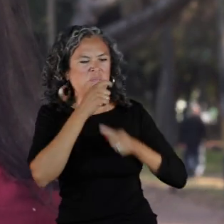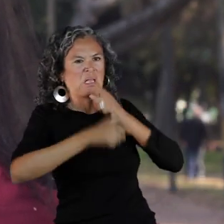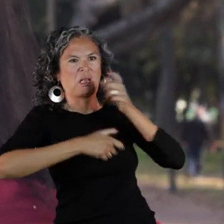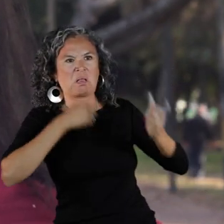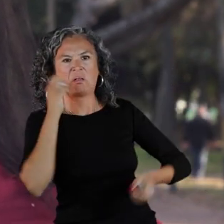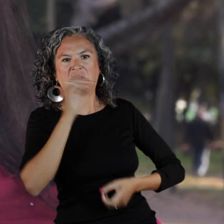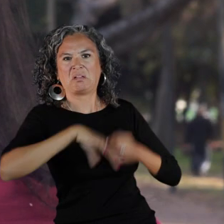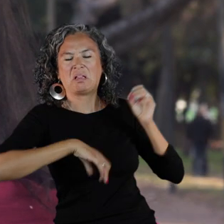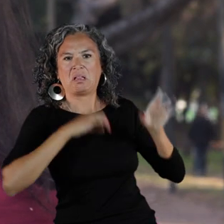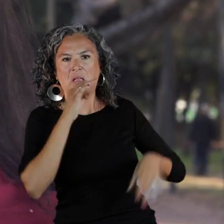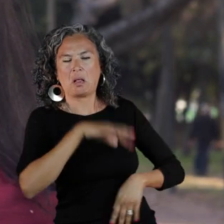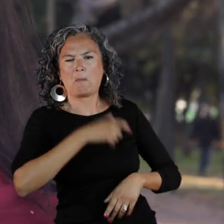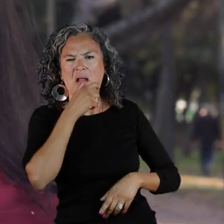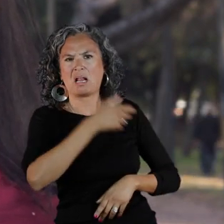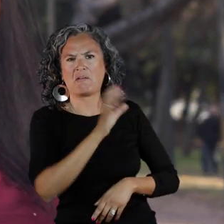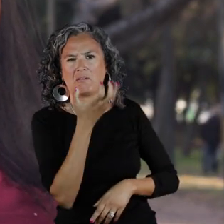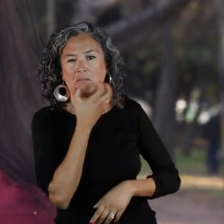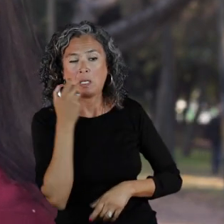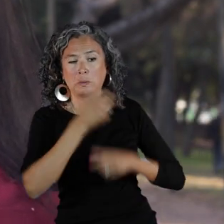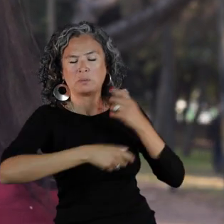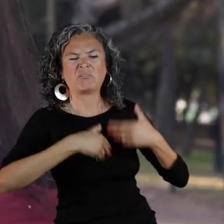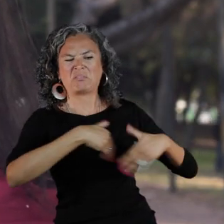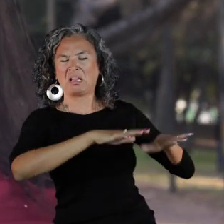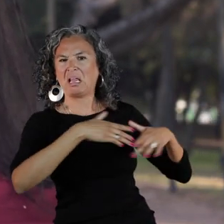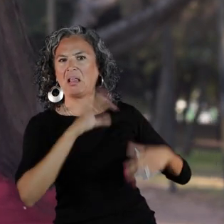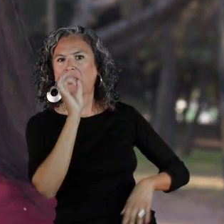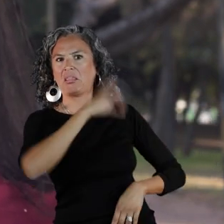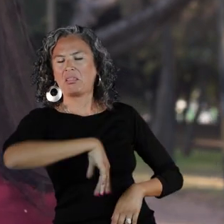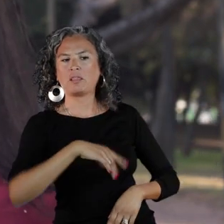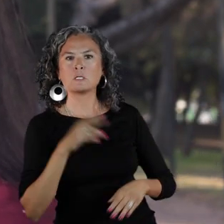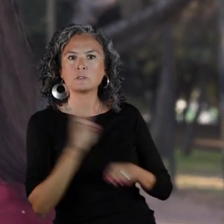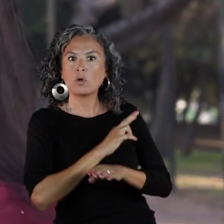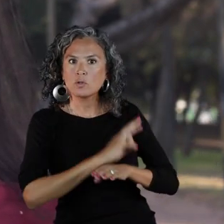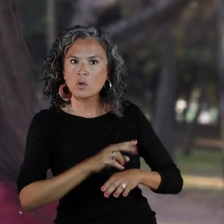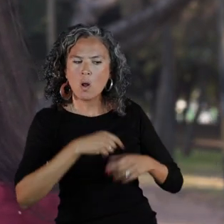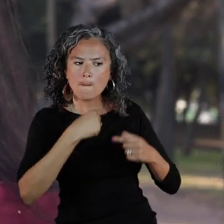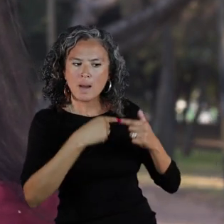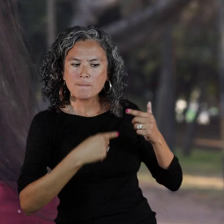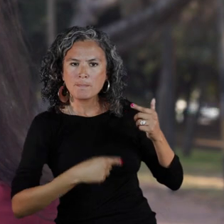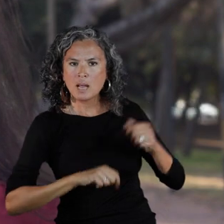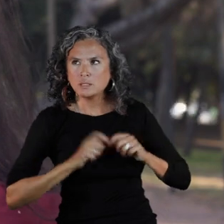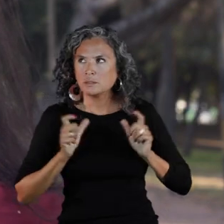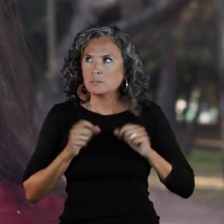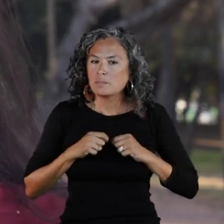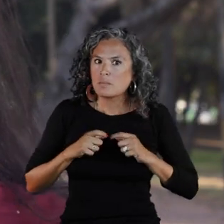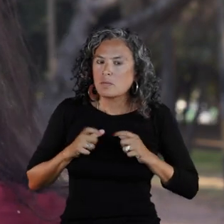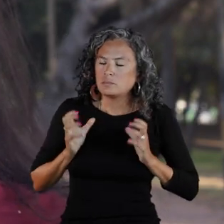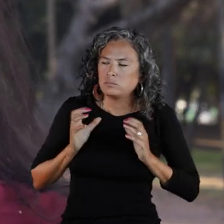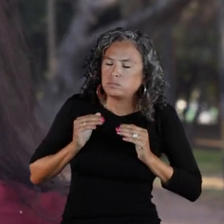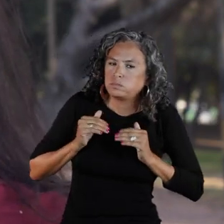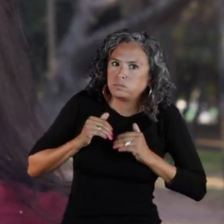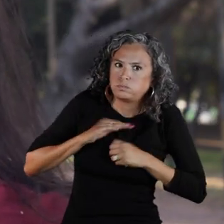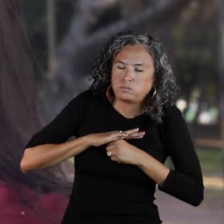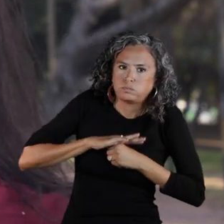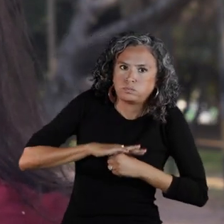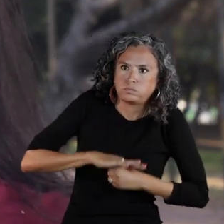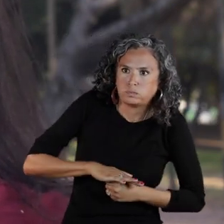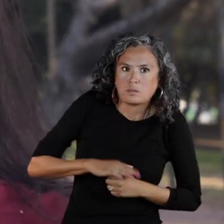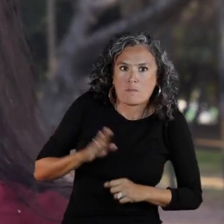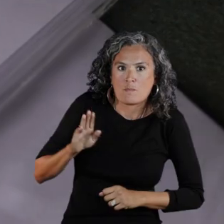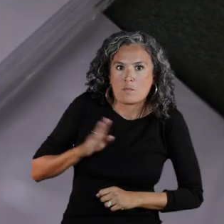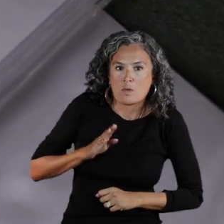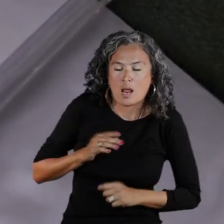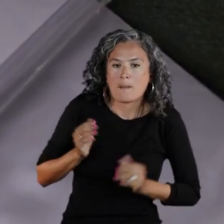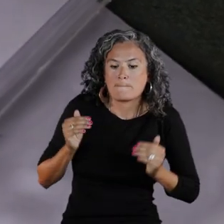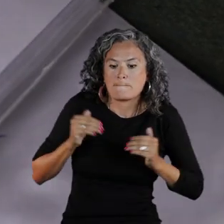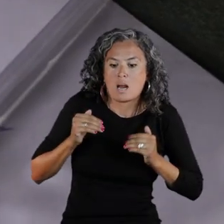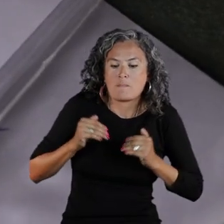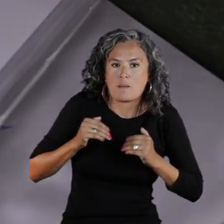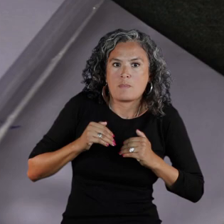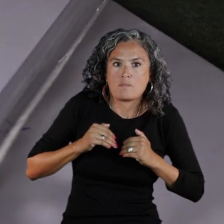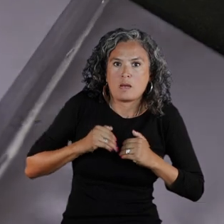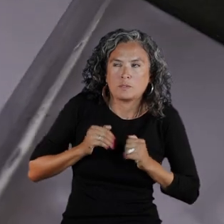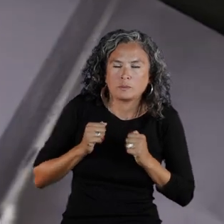Comienza el mal humor, los insultos, los controles, todo esto hace que la mujer va metiéndose